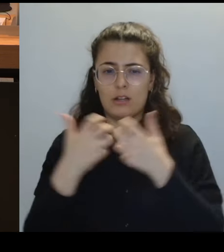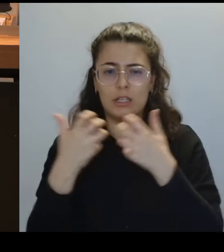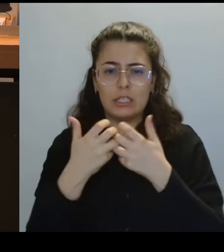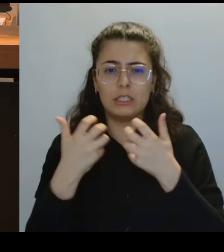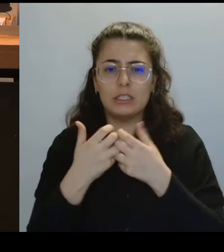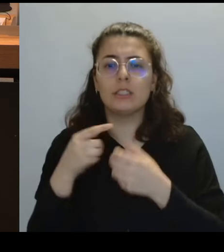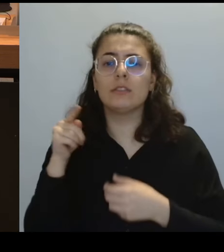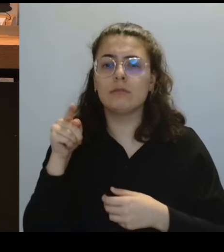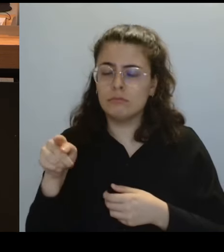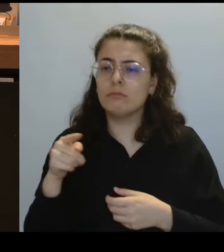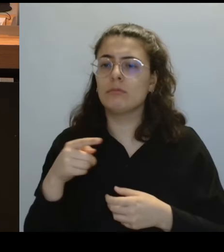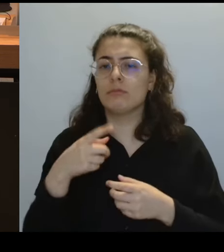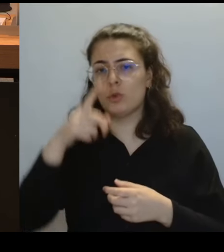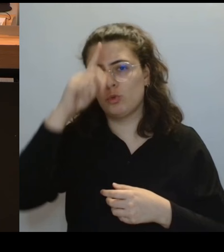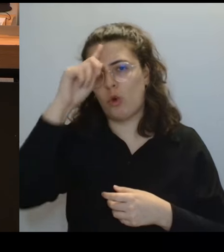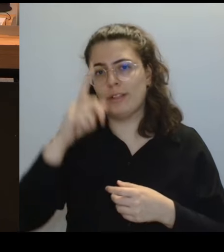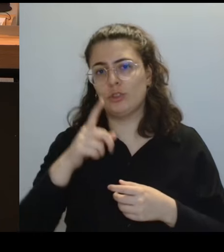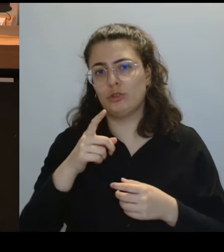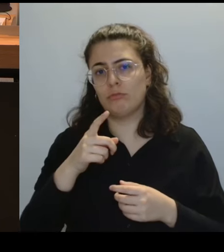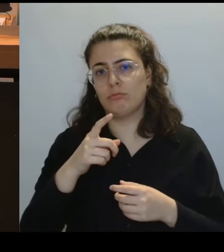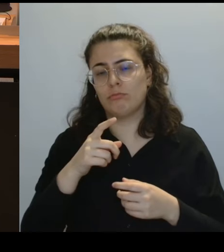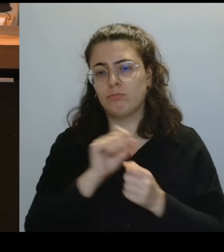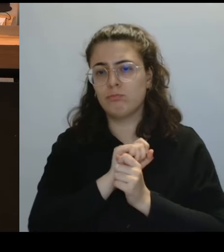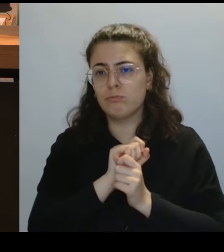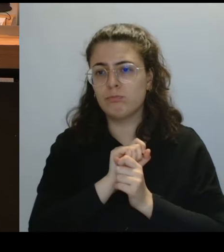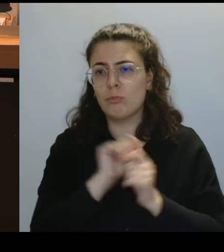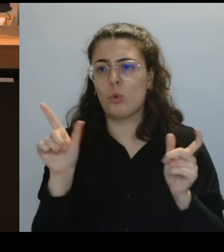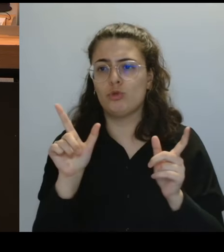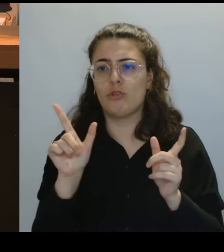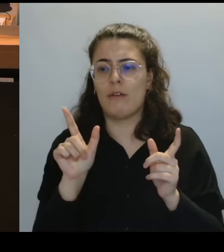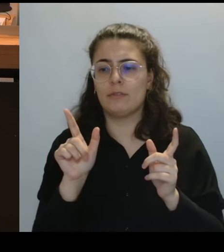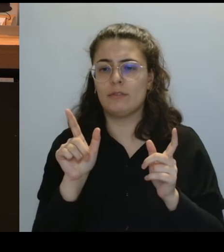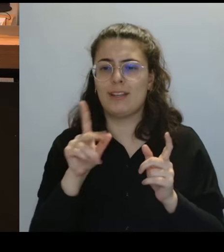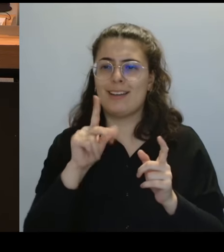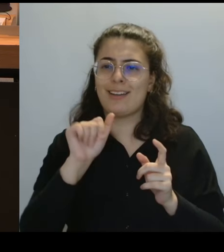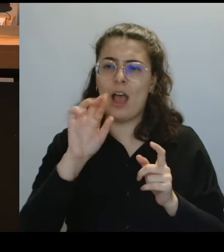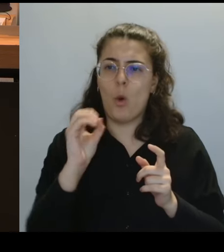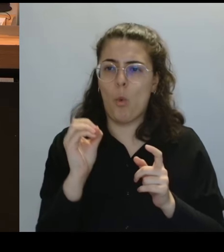Kairo Zelte aufstellen lassen für die Registrierung von Menschen aus